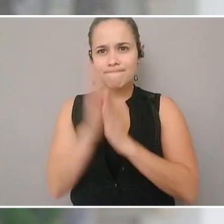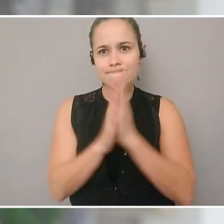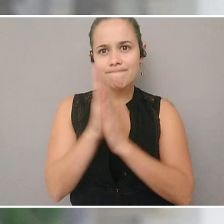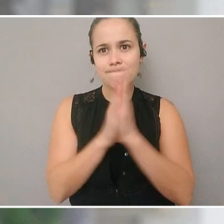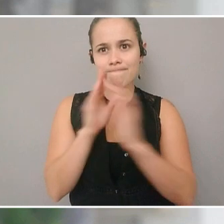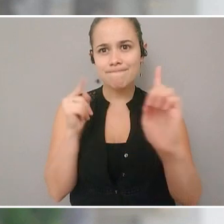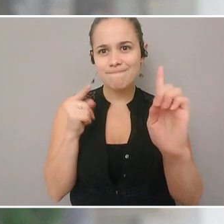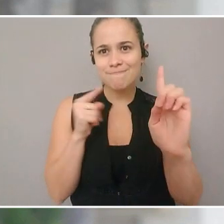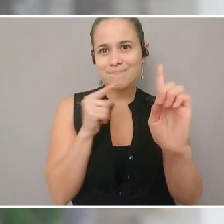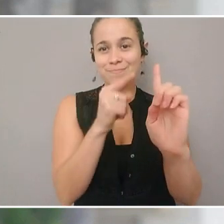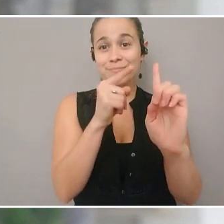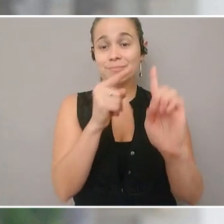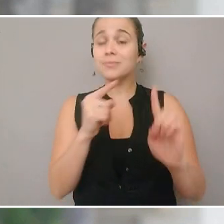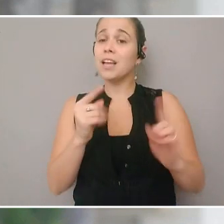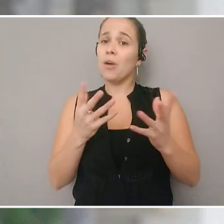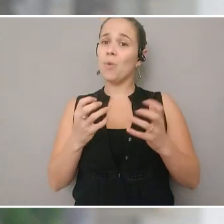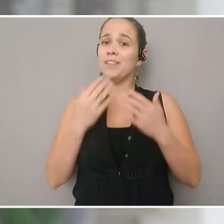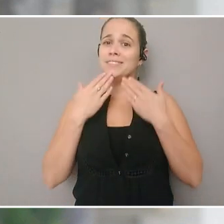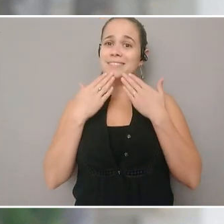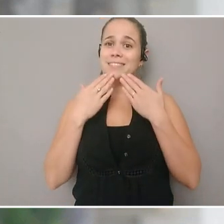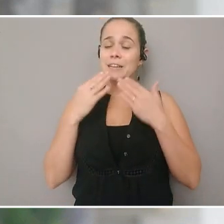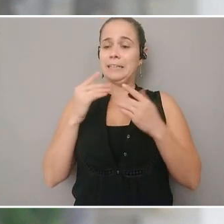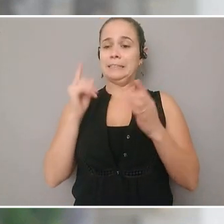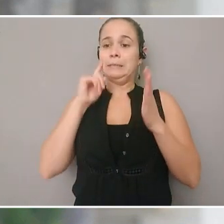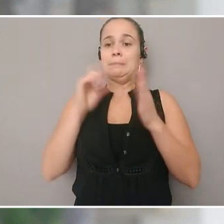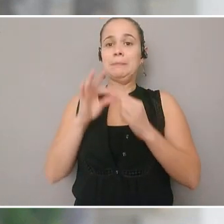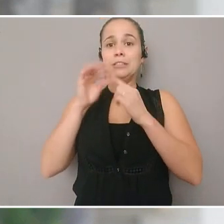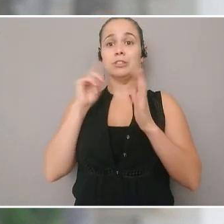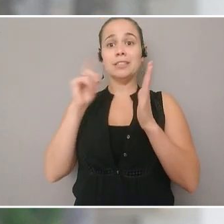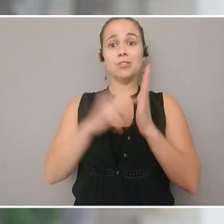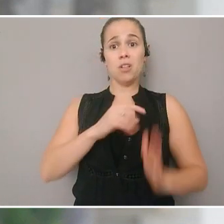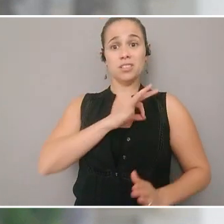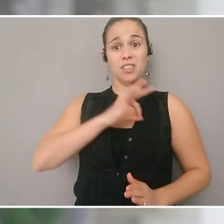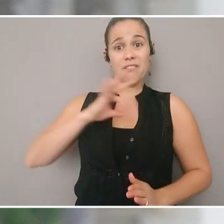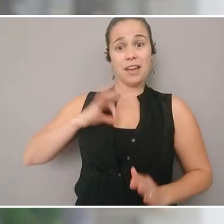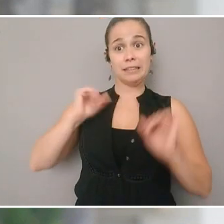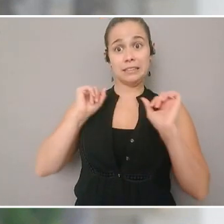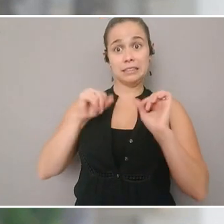especialmente, reconocer la increíble facultad de